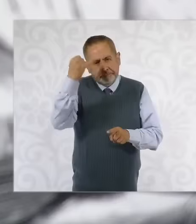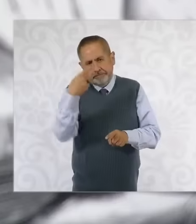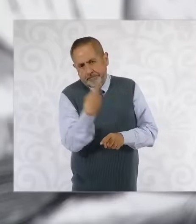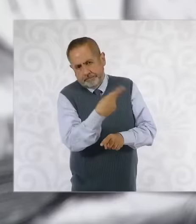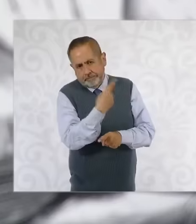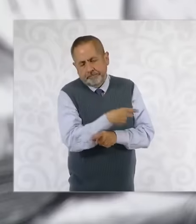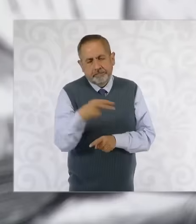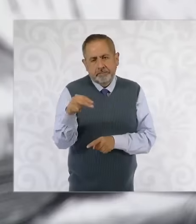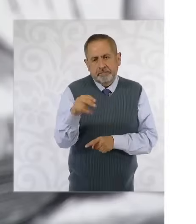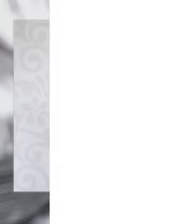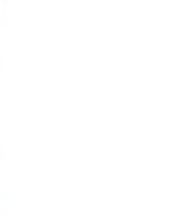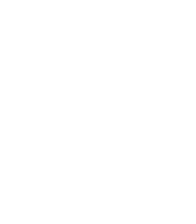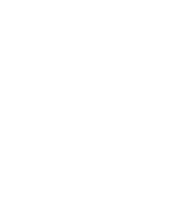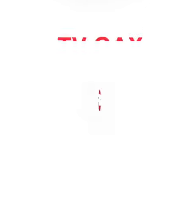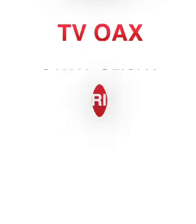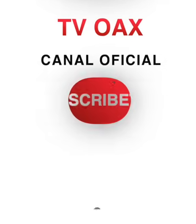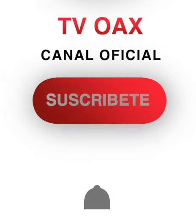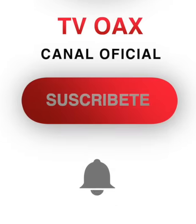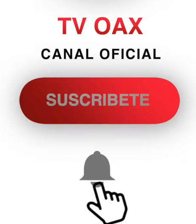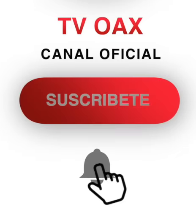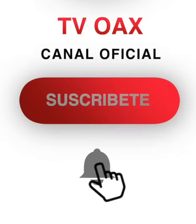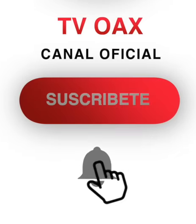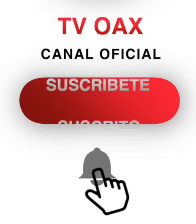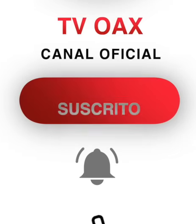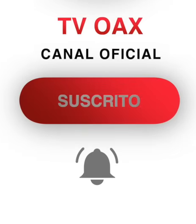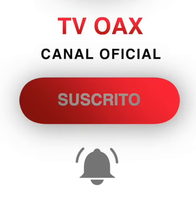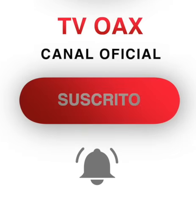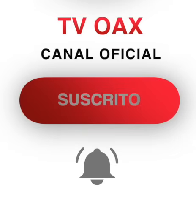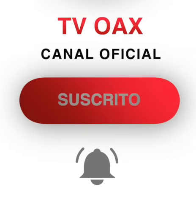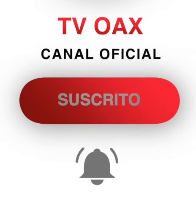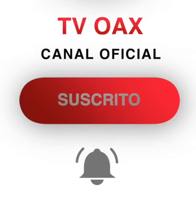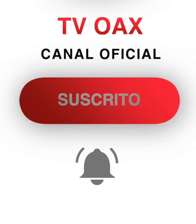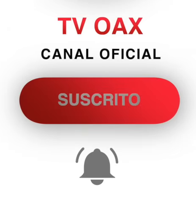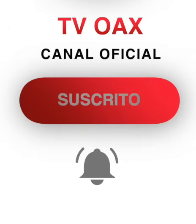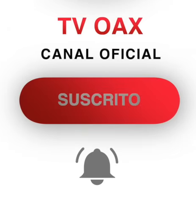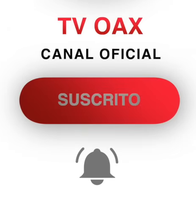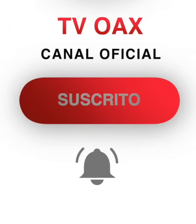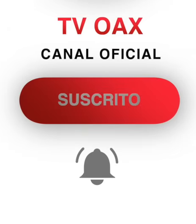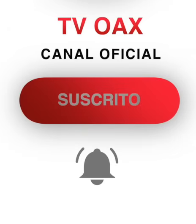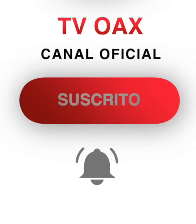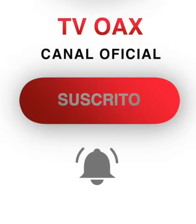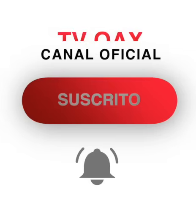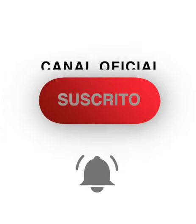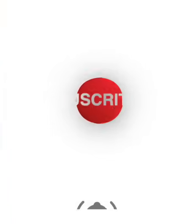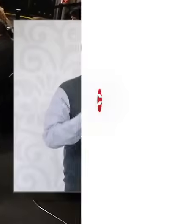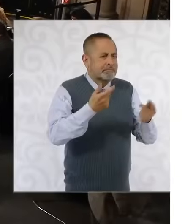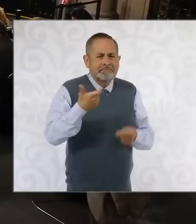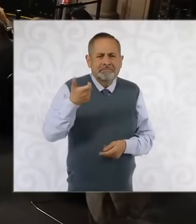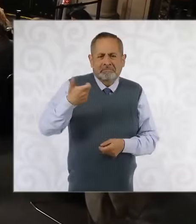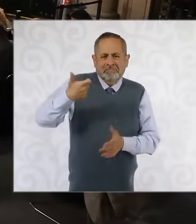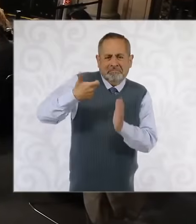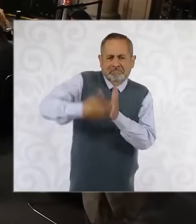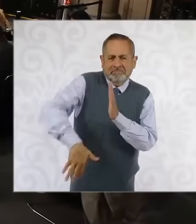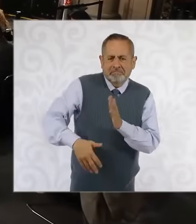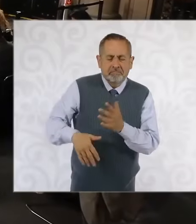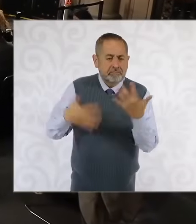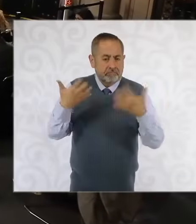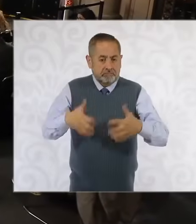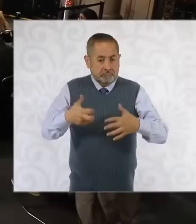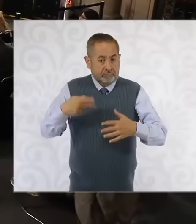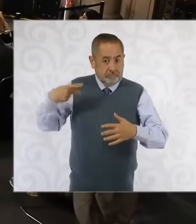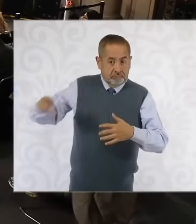de esta visión vendieron remataron las empresas que a los mexicanos Les